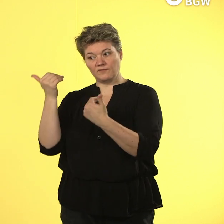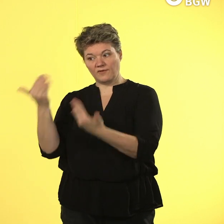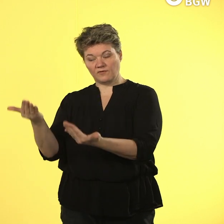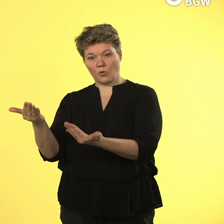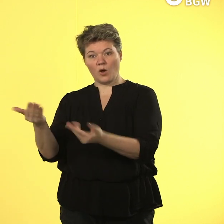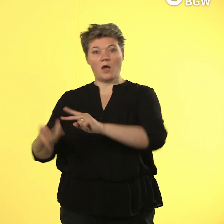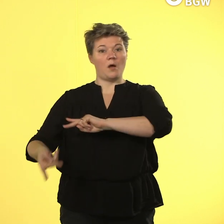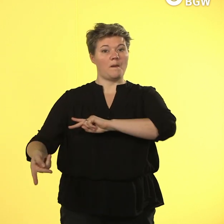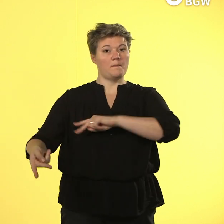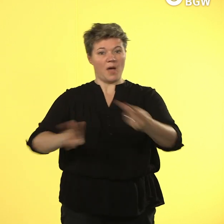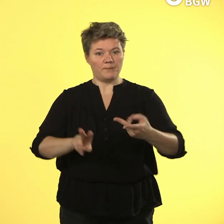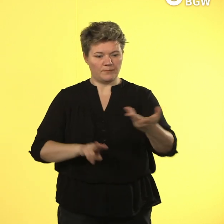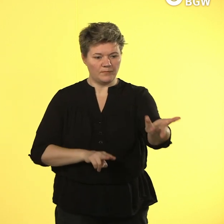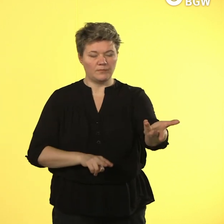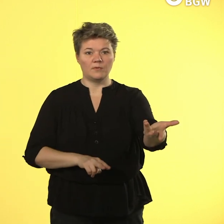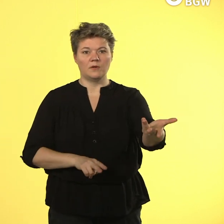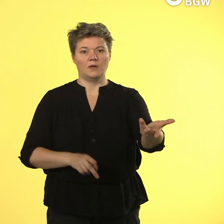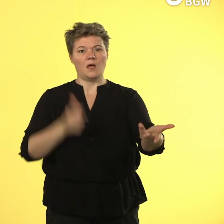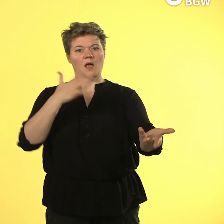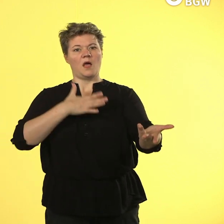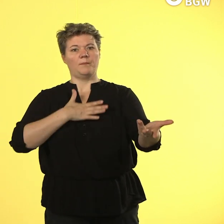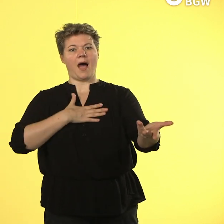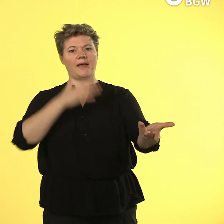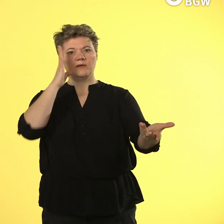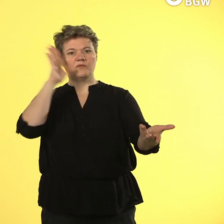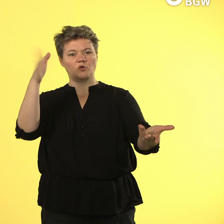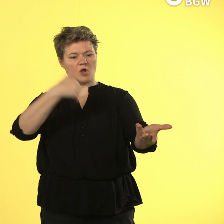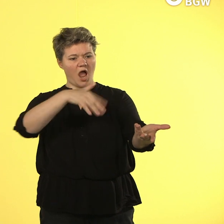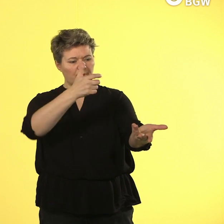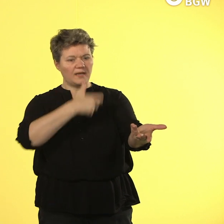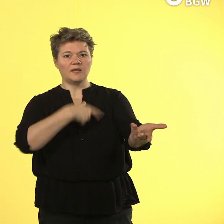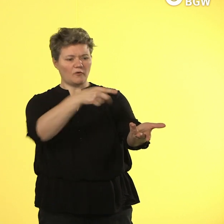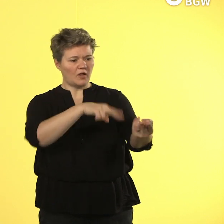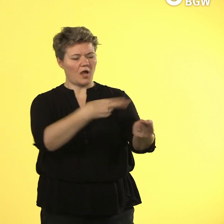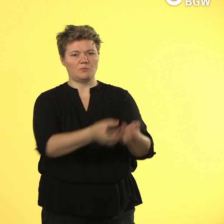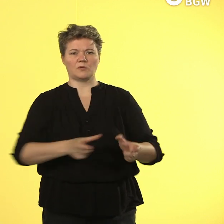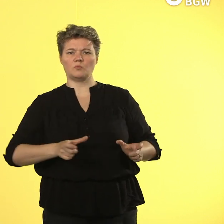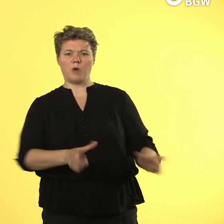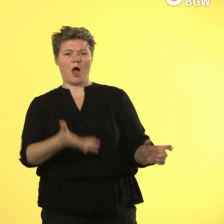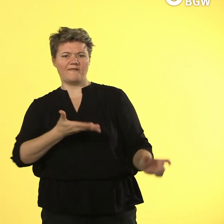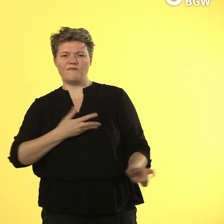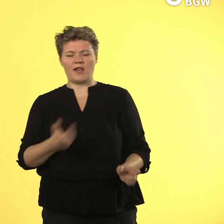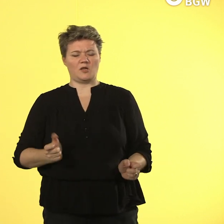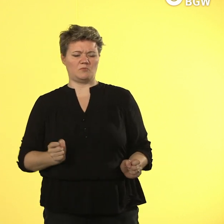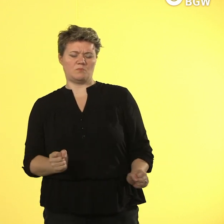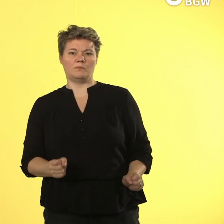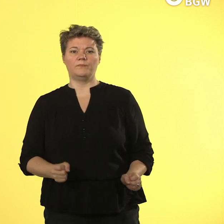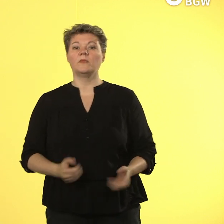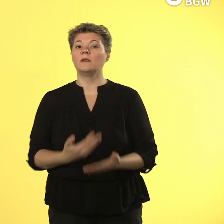Das geht sehr deutlich, das erleben wir jetzt auch. Beim Bundesteilhabegesetz haben wir unglaublich viele Veränderungen,